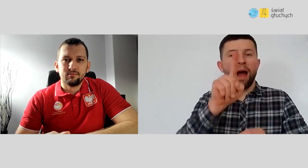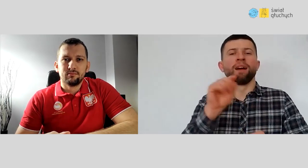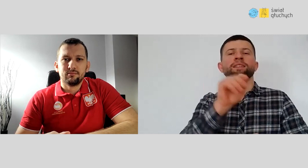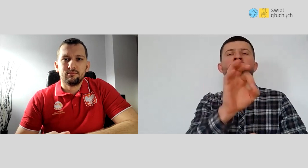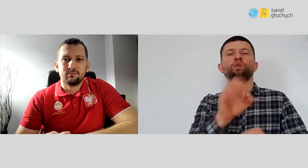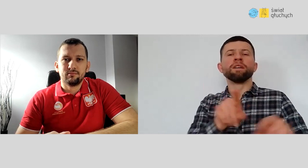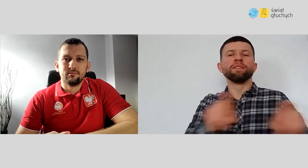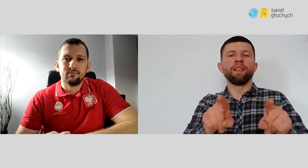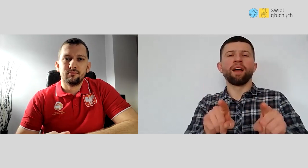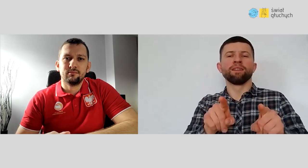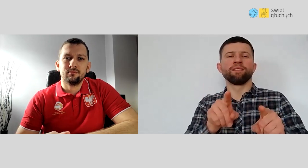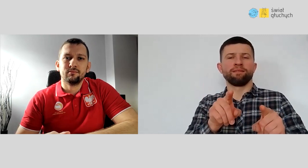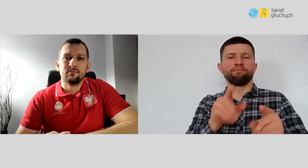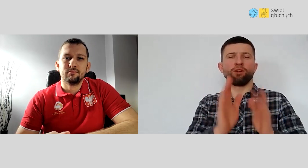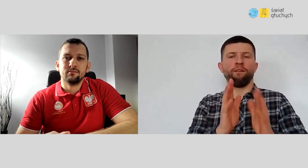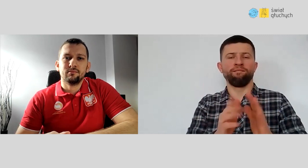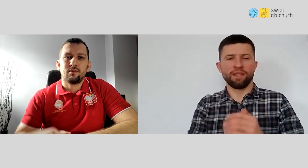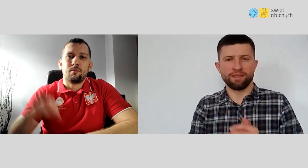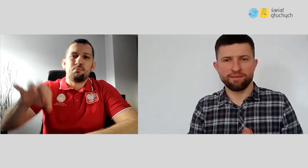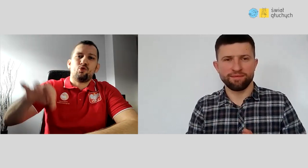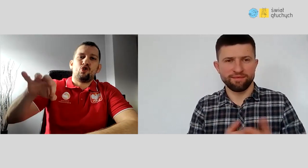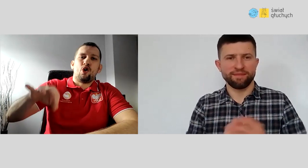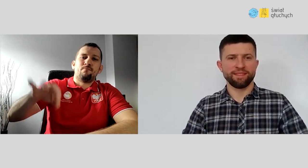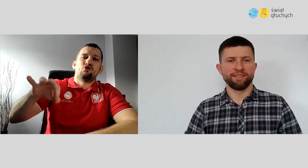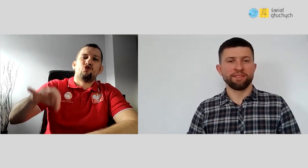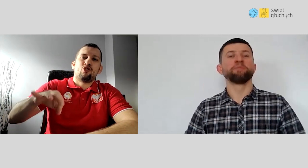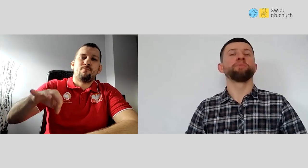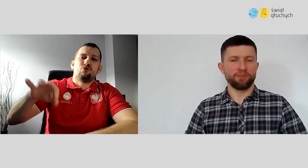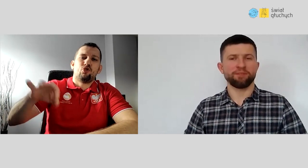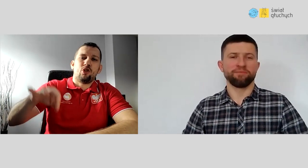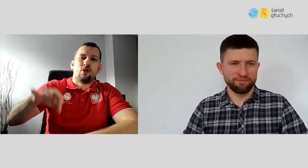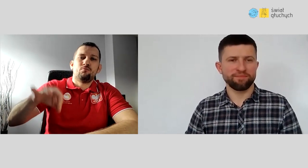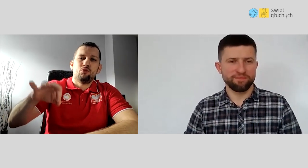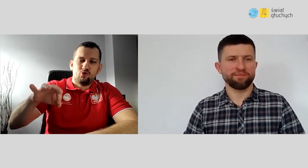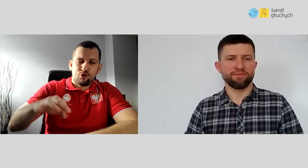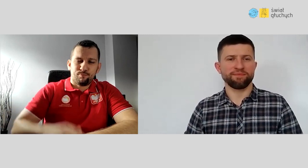A! I jaki jest twój znak migowy? „Pióro”